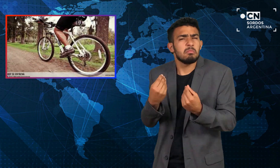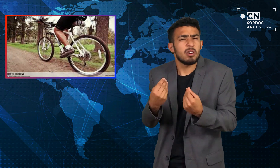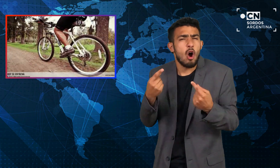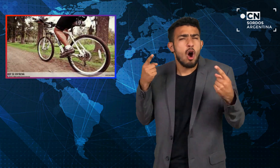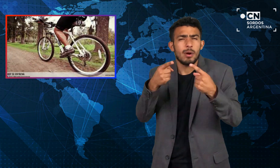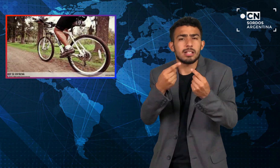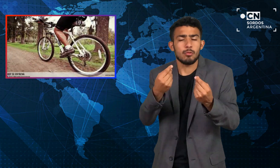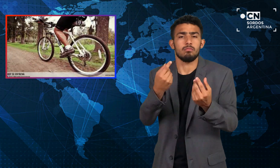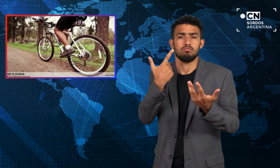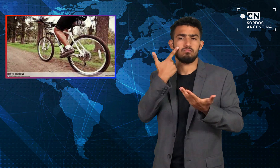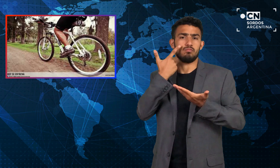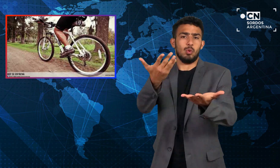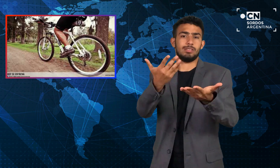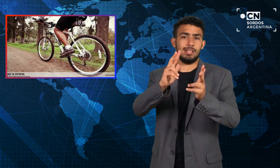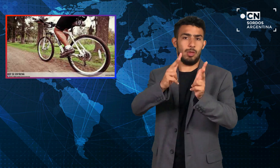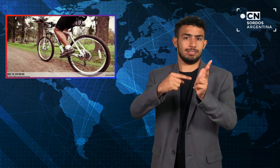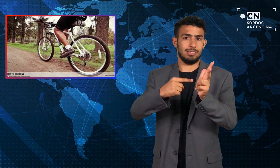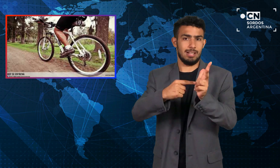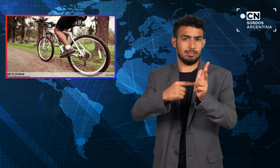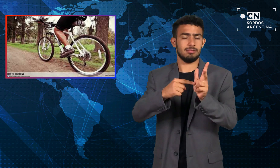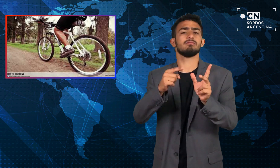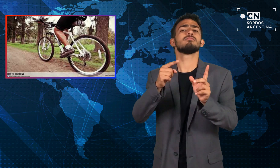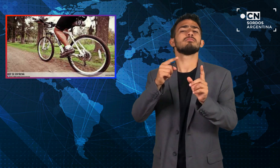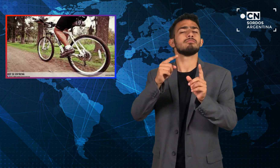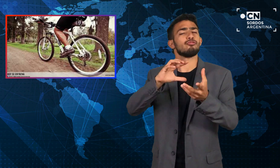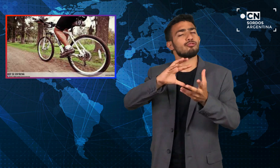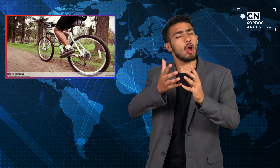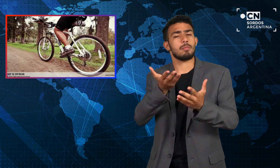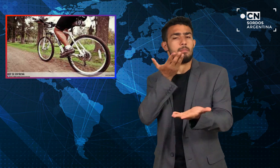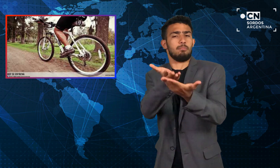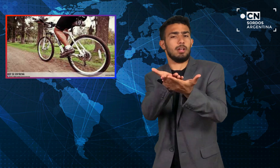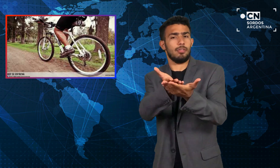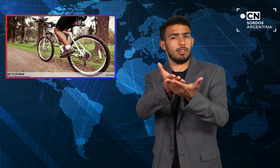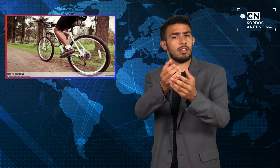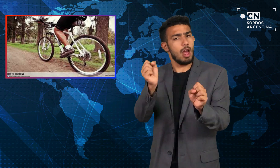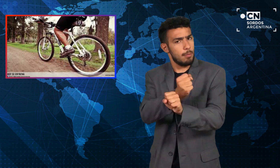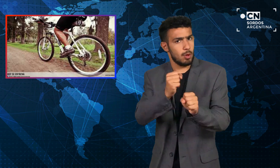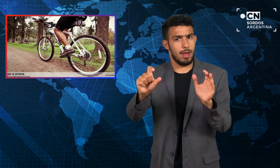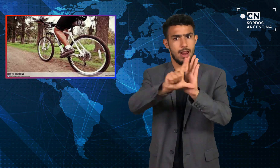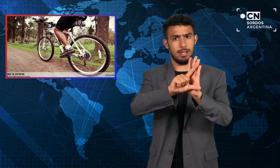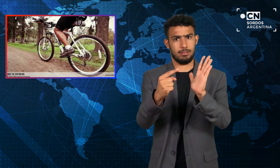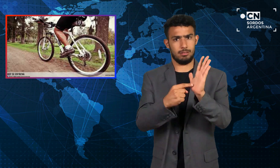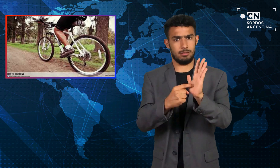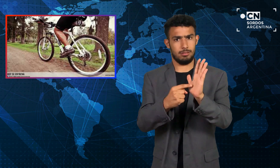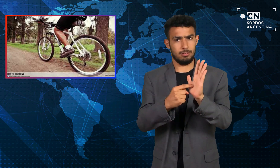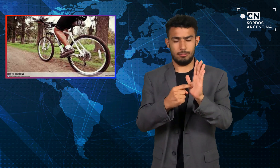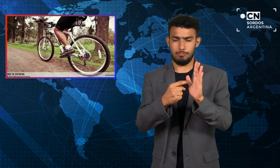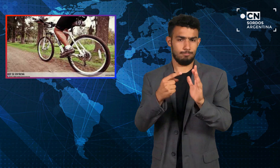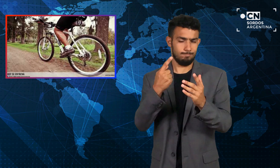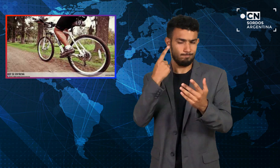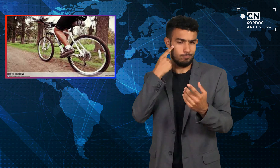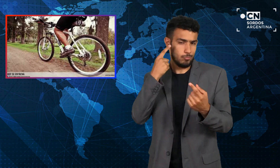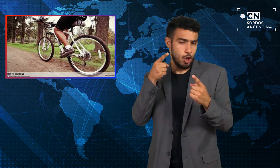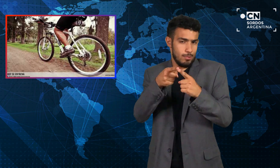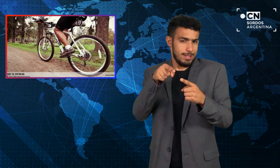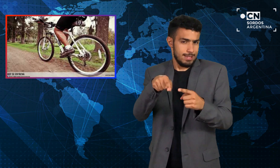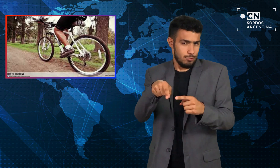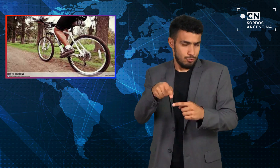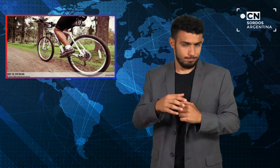El objetivo: visibilizar la importancia de la sanción de la Ley de Lengua de Señas